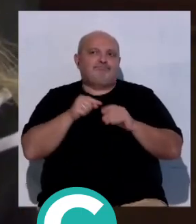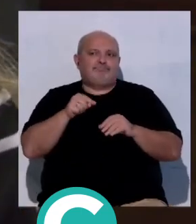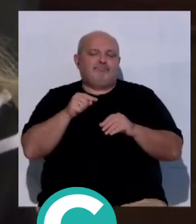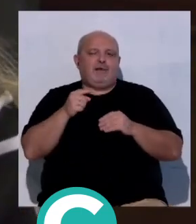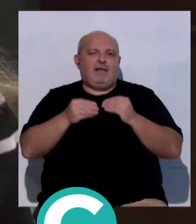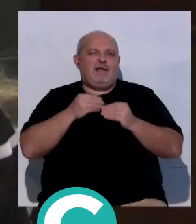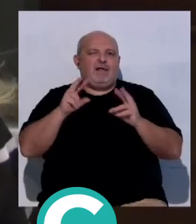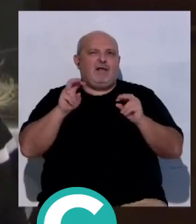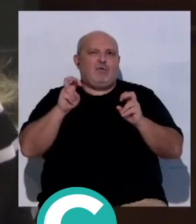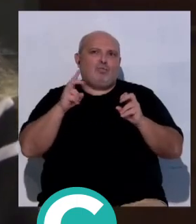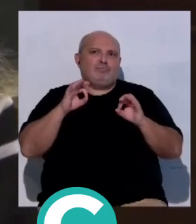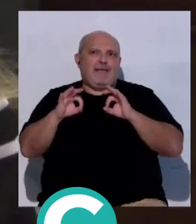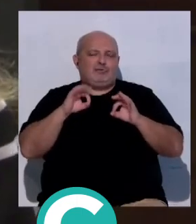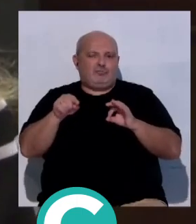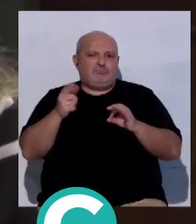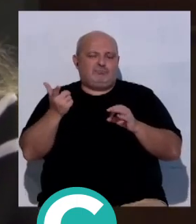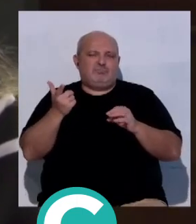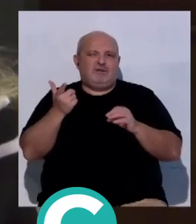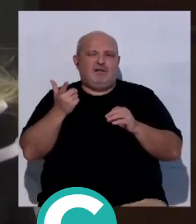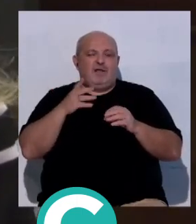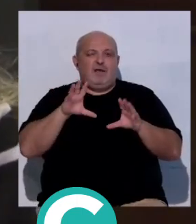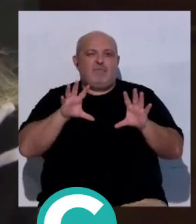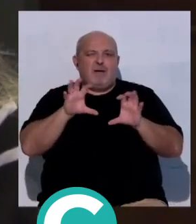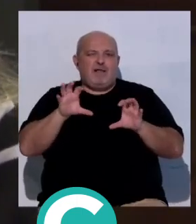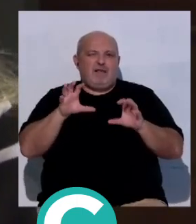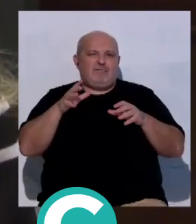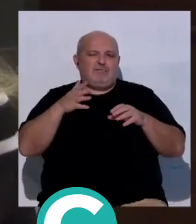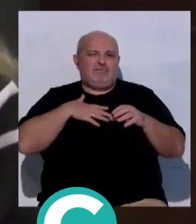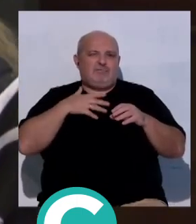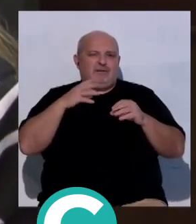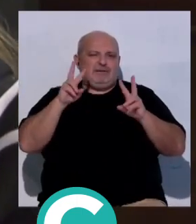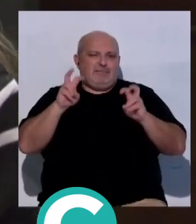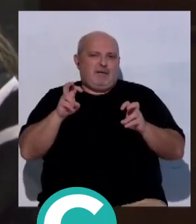hablando de un teatro y la parte del material escénico la distribución Pues que os voy a